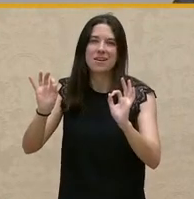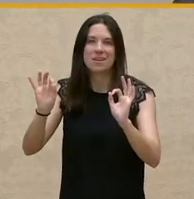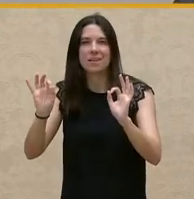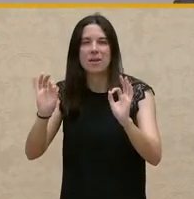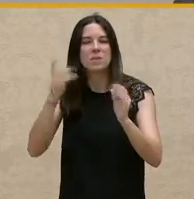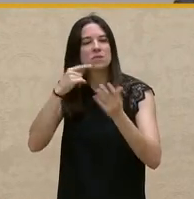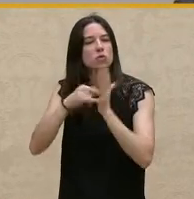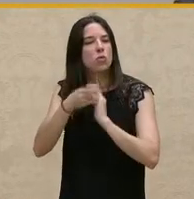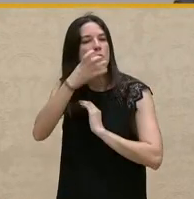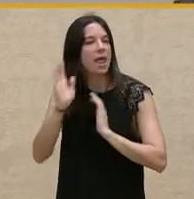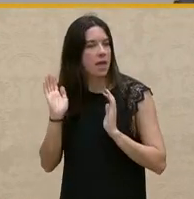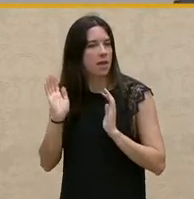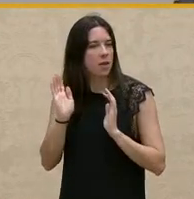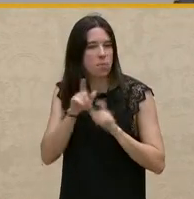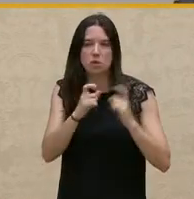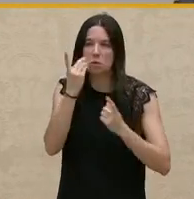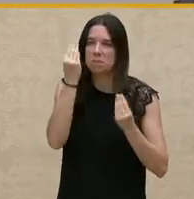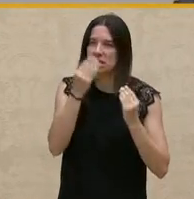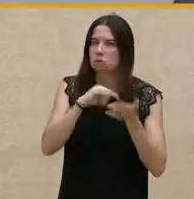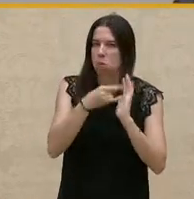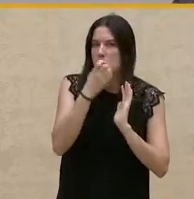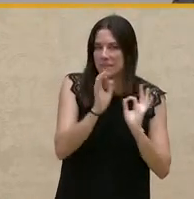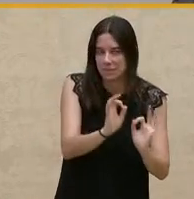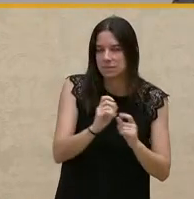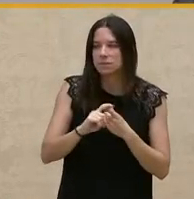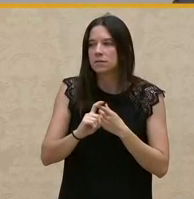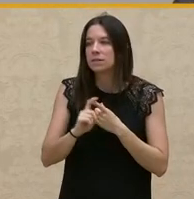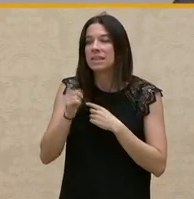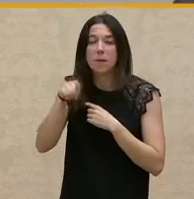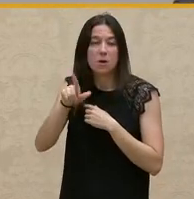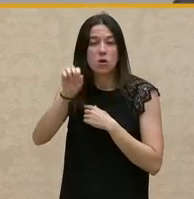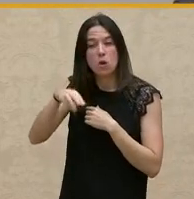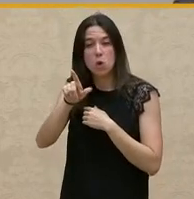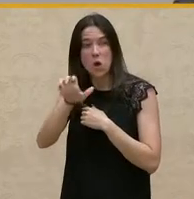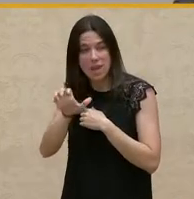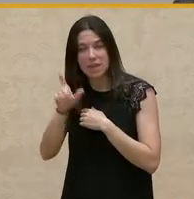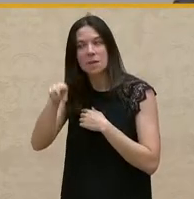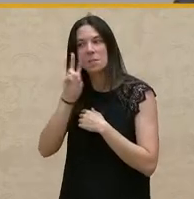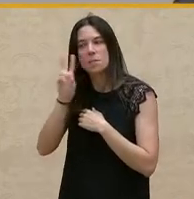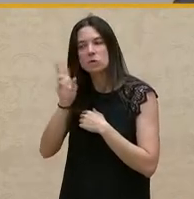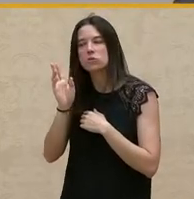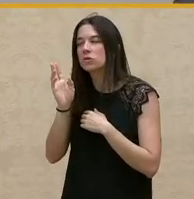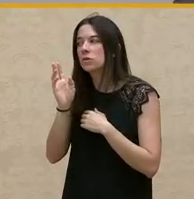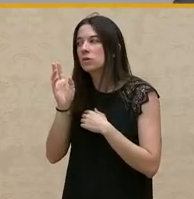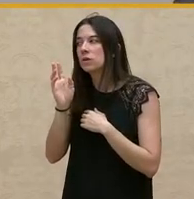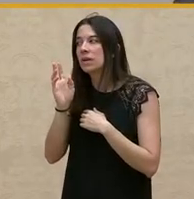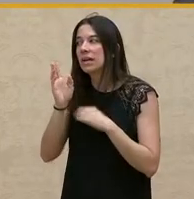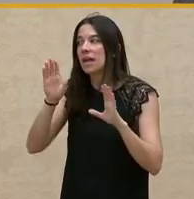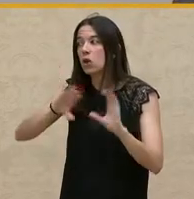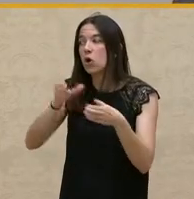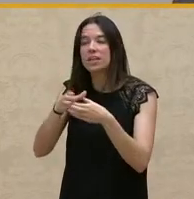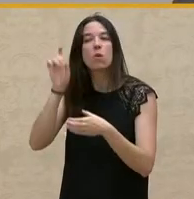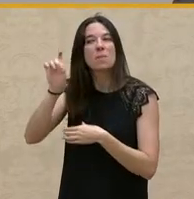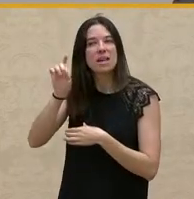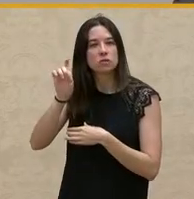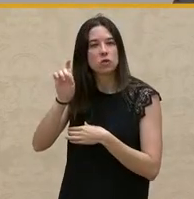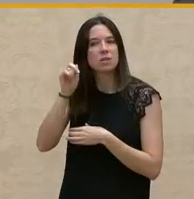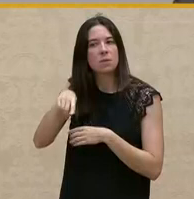buena solución aquí también, con la LOMLOE, se ve afectado un colectivo de maestros y profesionales,